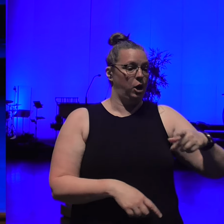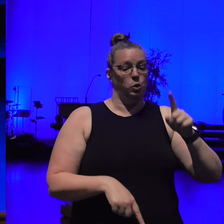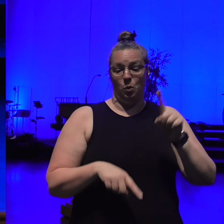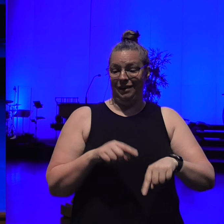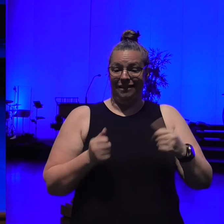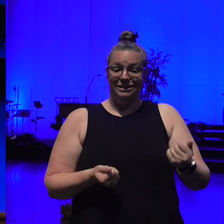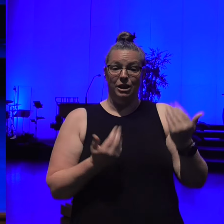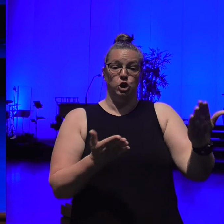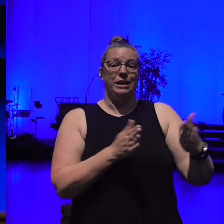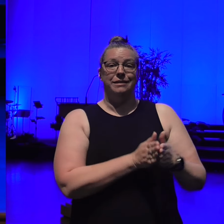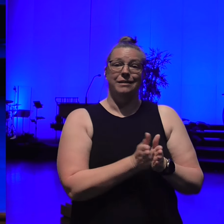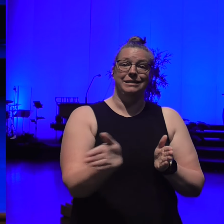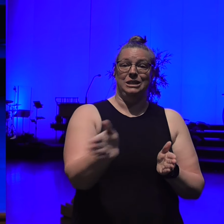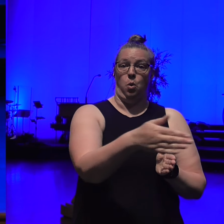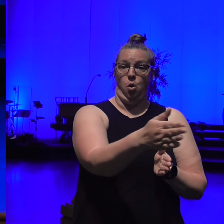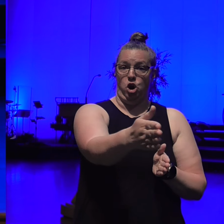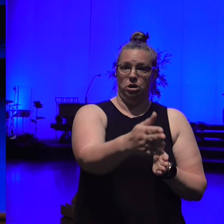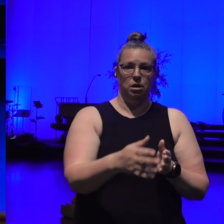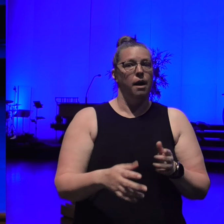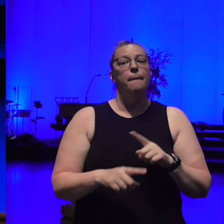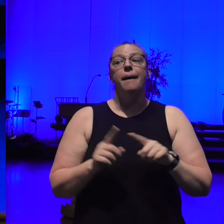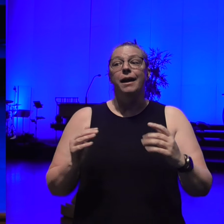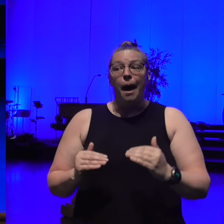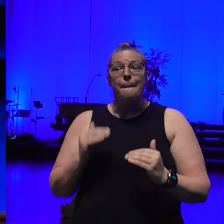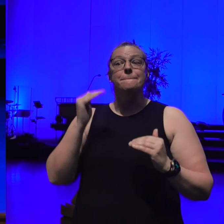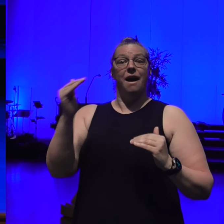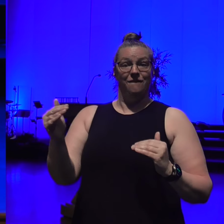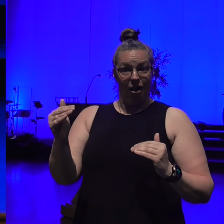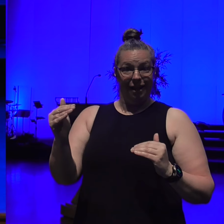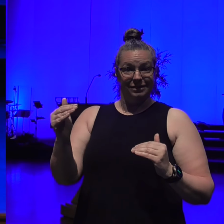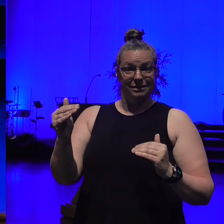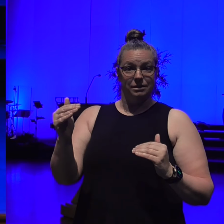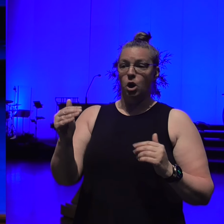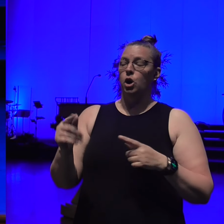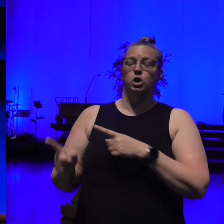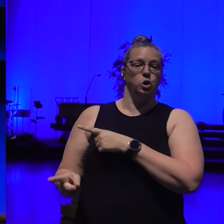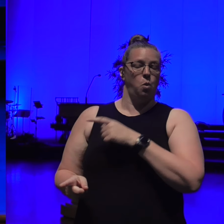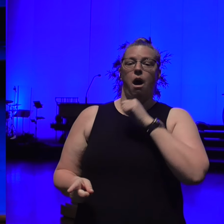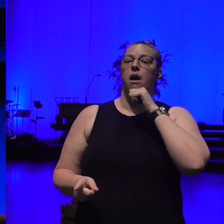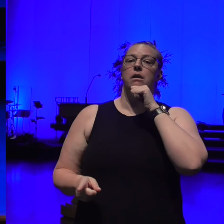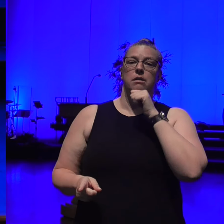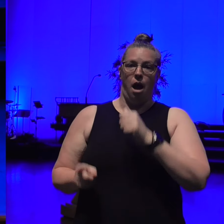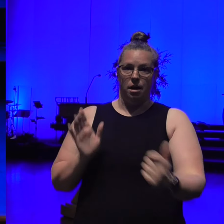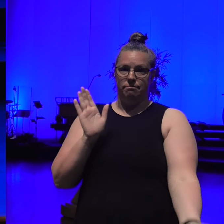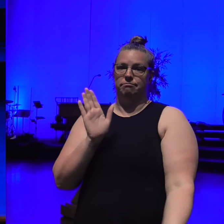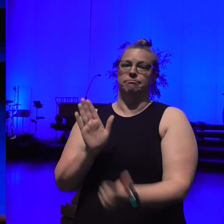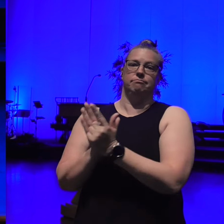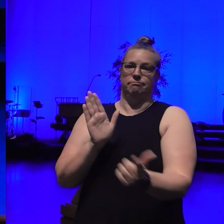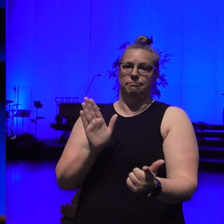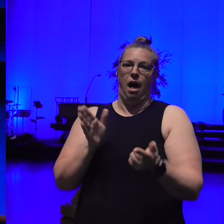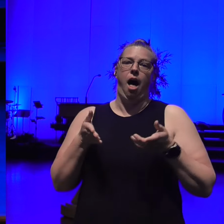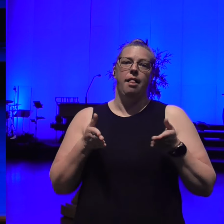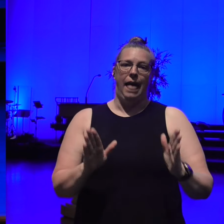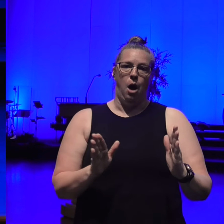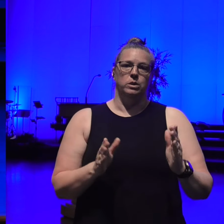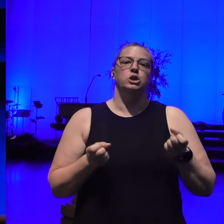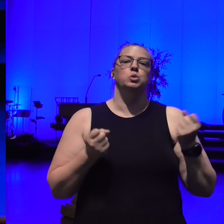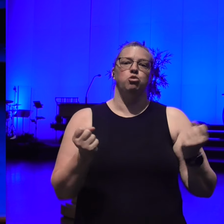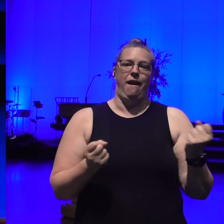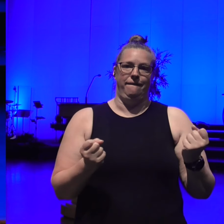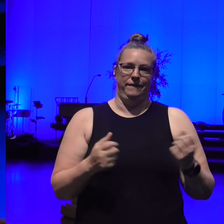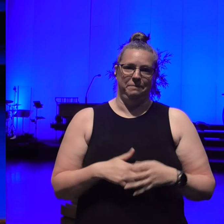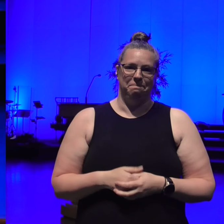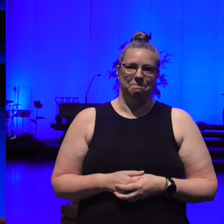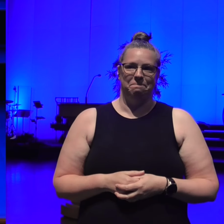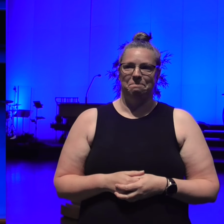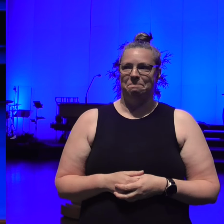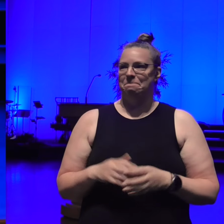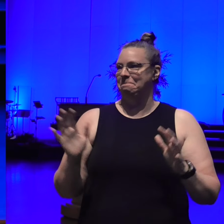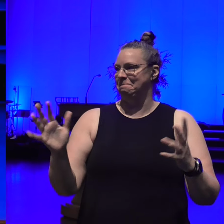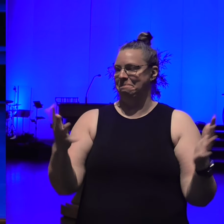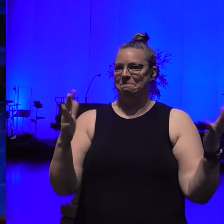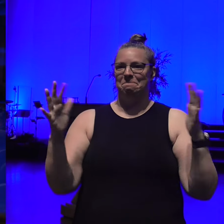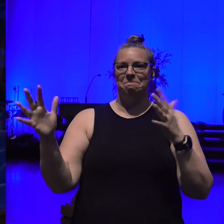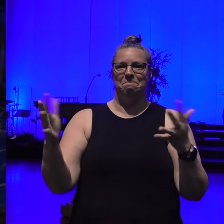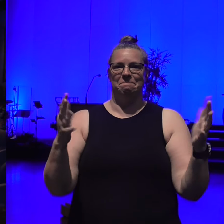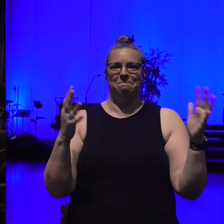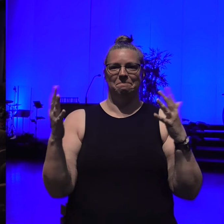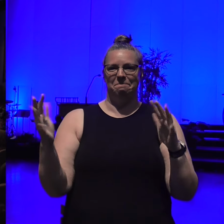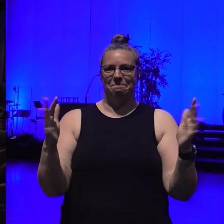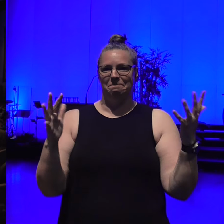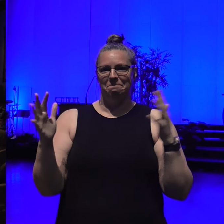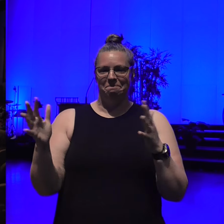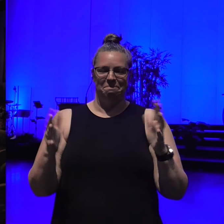desvíos pero sobre todo mi querido amigo familiar tienes absolutamente prohibido conducir